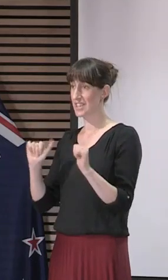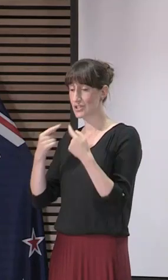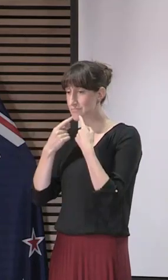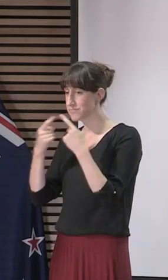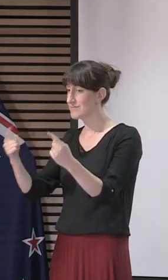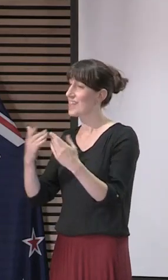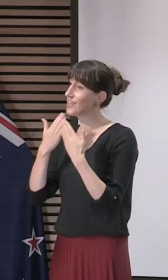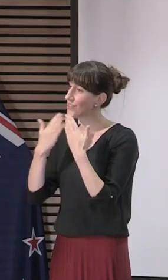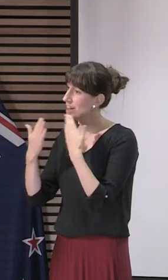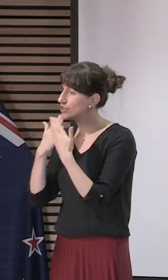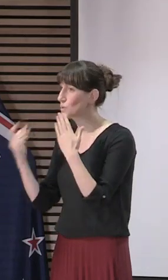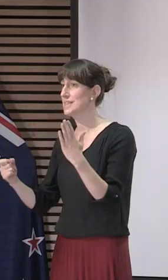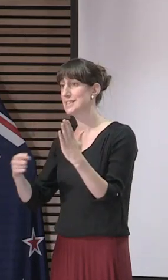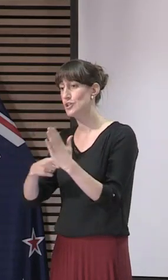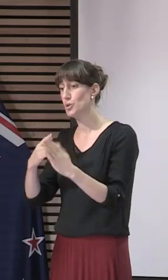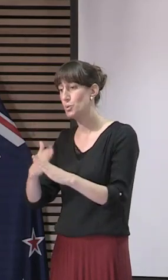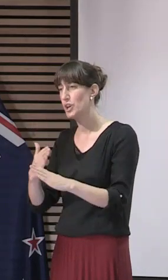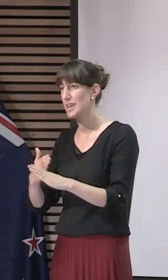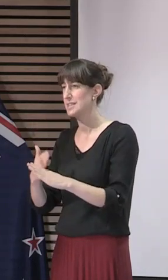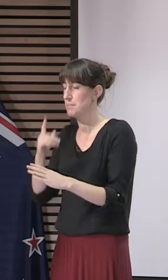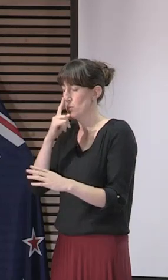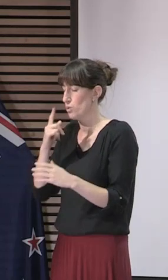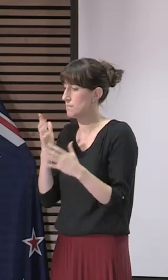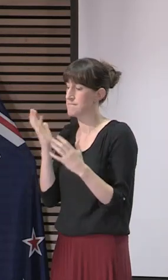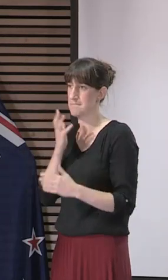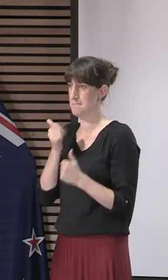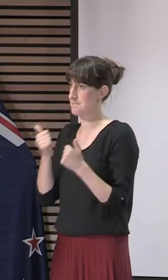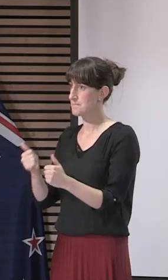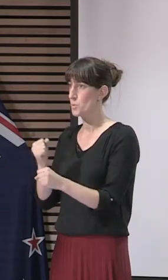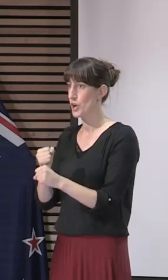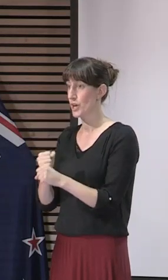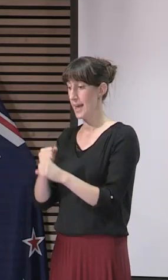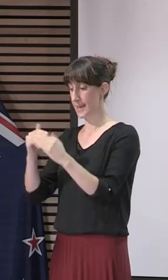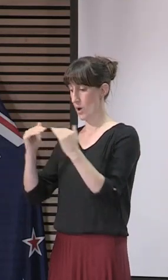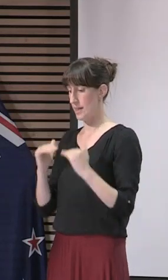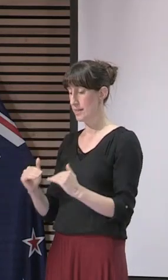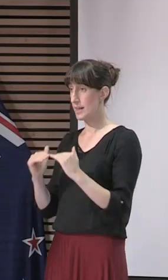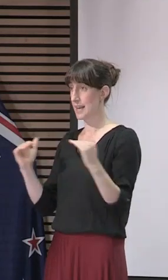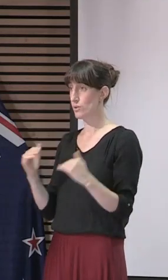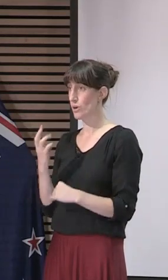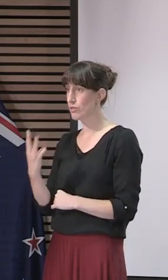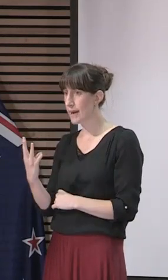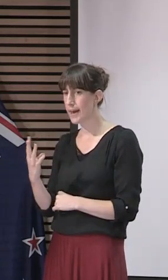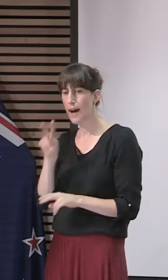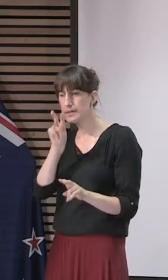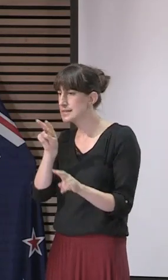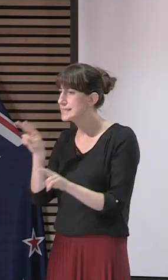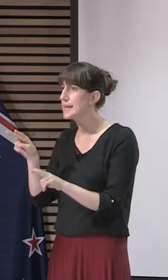ka taea ki te mahi i raro i o maatau Ture Whenua i Aotearoa.